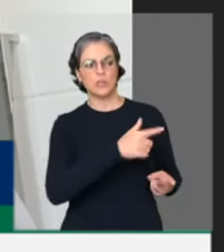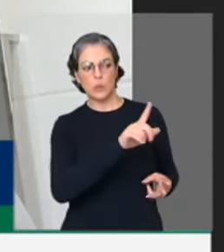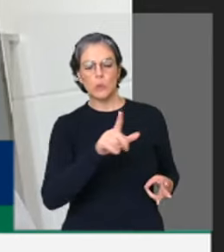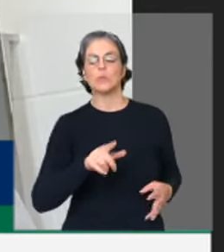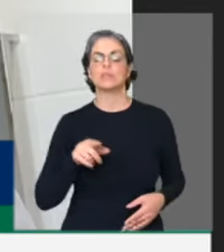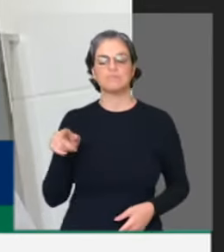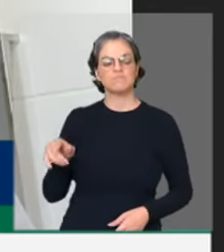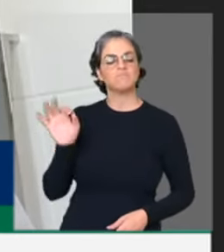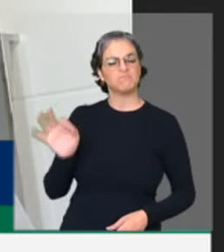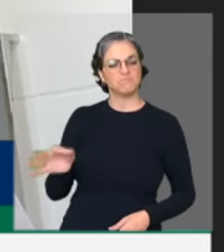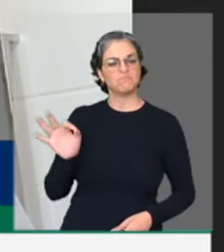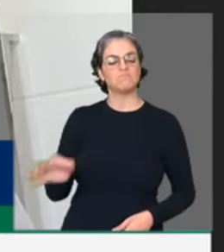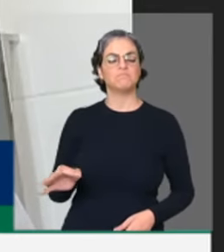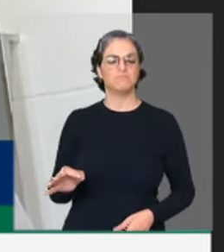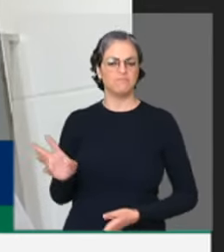AROLDO LIMA... EM TODOS OS AMBIENTES NA CONSTITUINTE